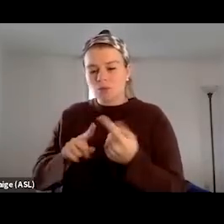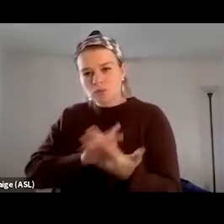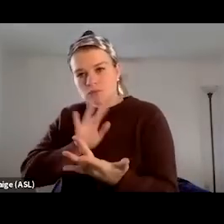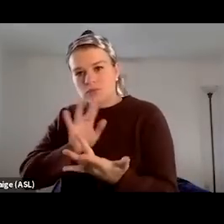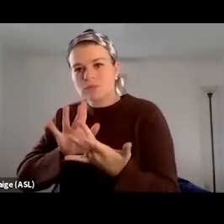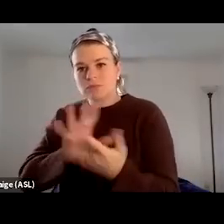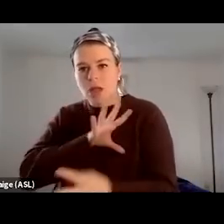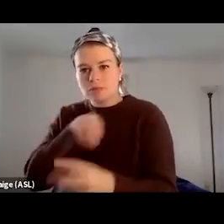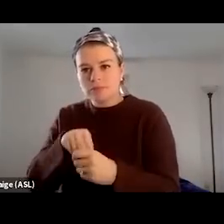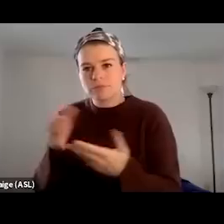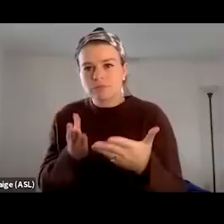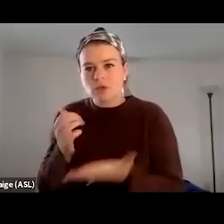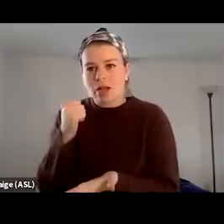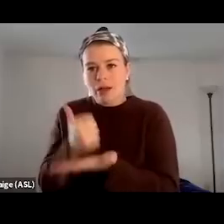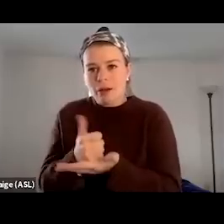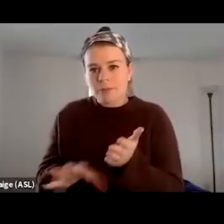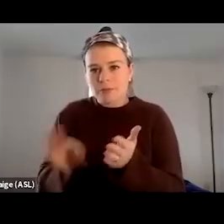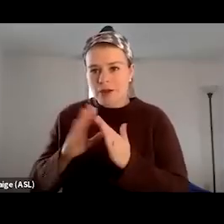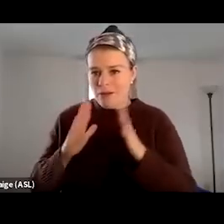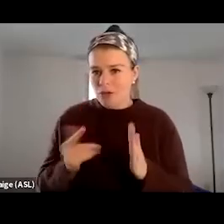que les ayudarán a encontrar vivienda o servicios de salud que puedan necesitar.